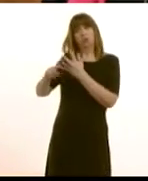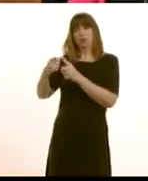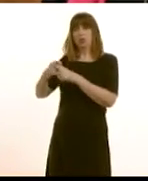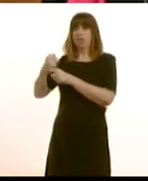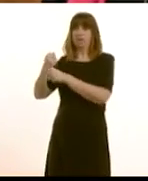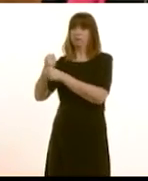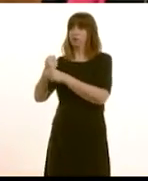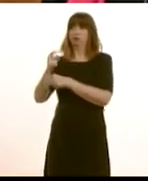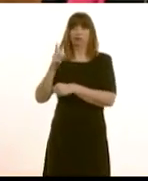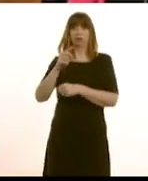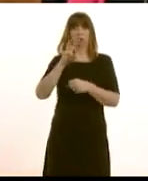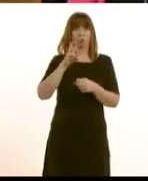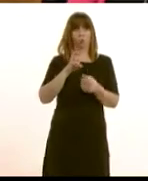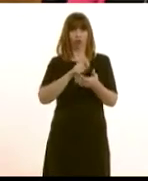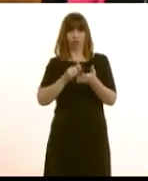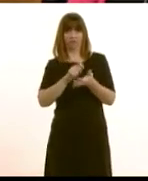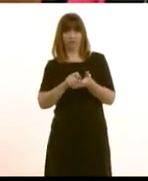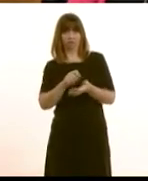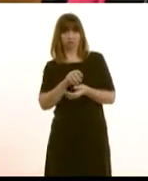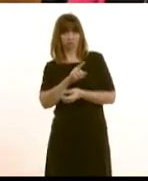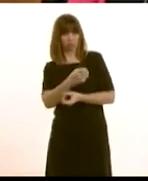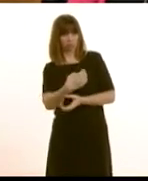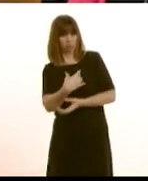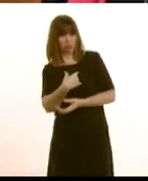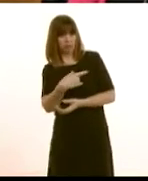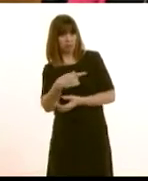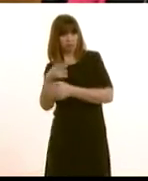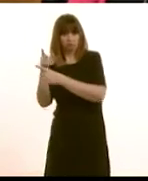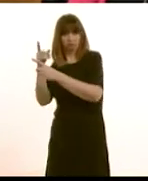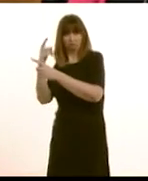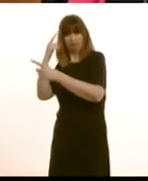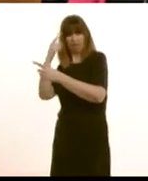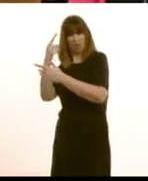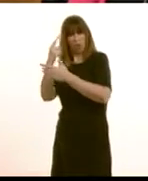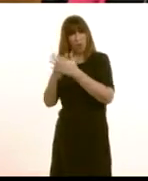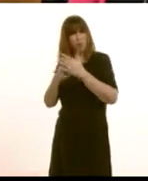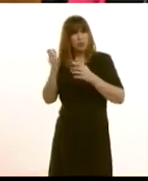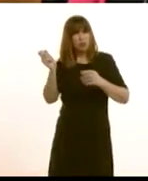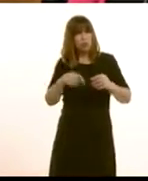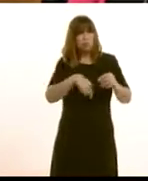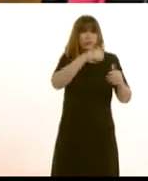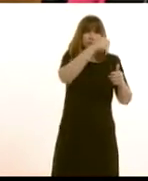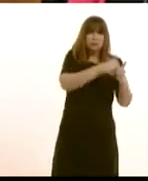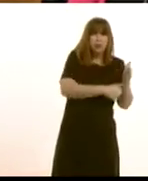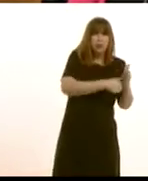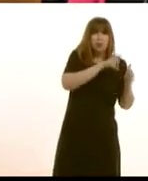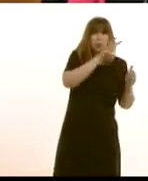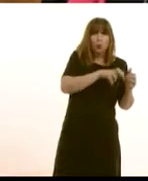dim ond gwasanaethau sydd yn dechrau ac yn gorffen yng Nghymru a ddylai ddod o dan y